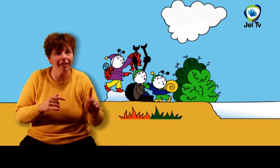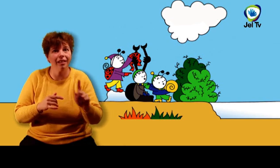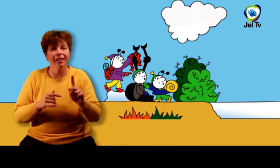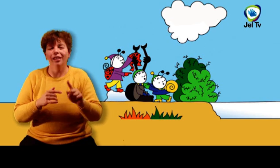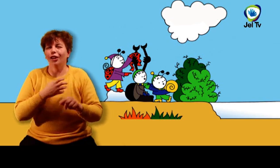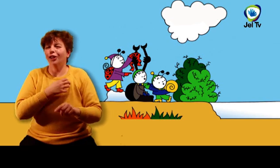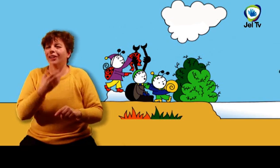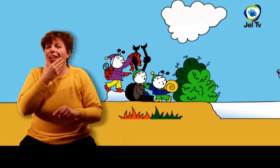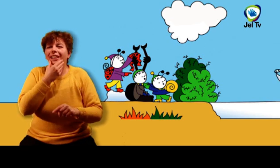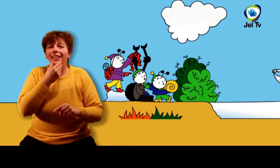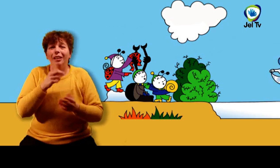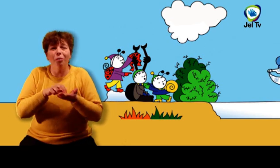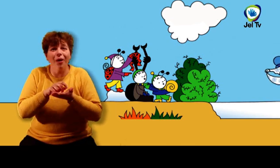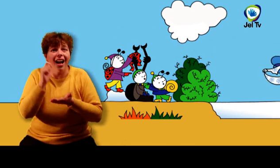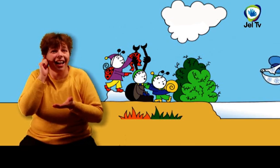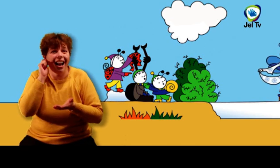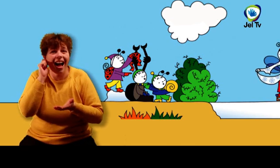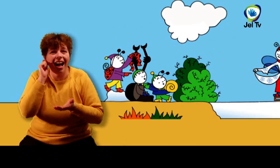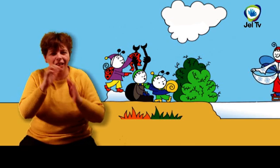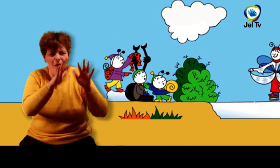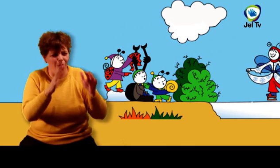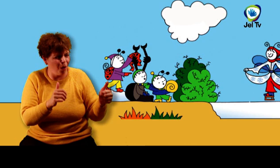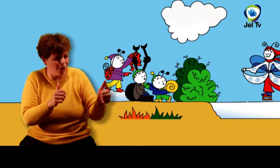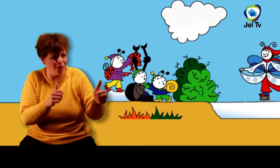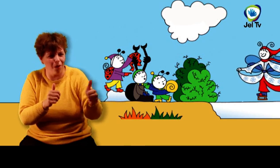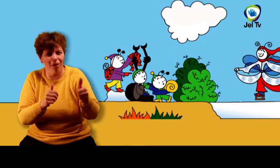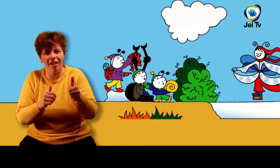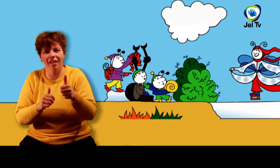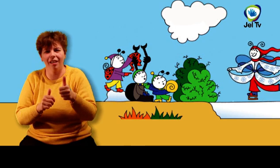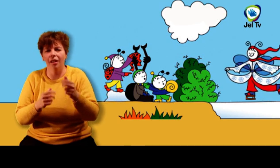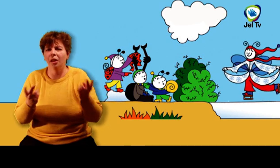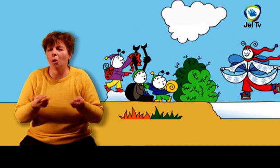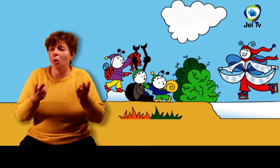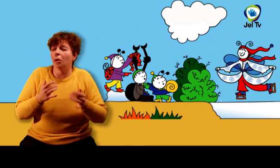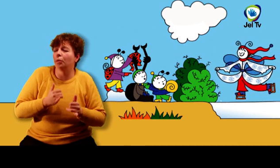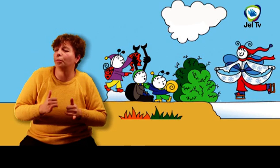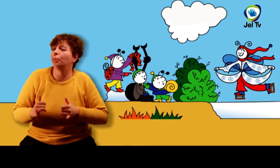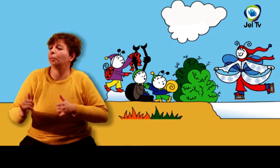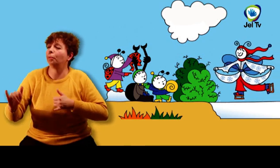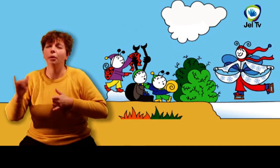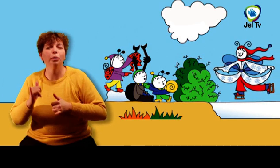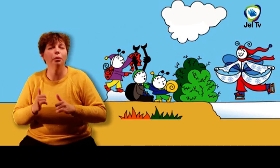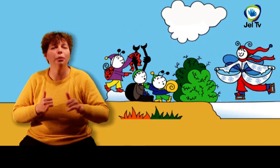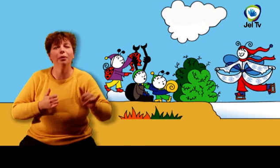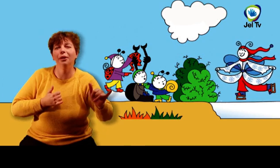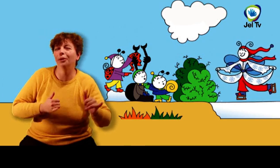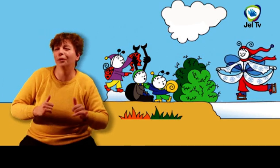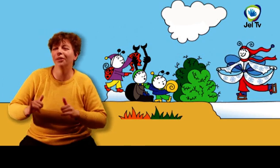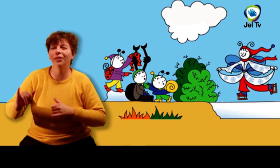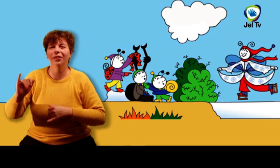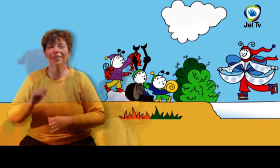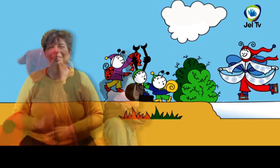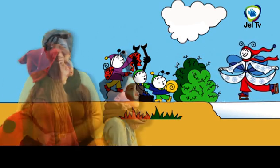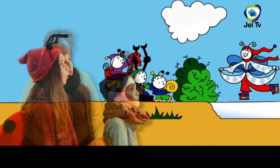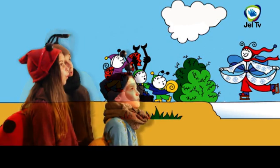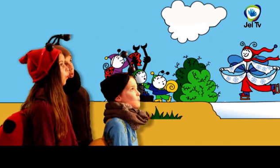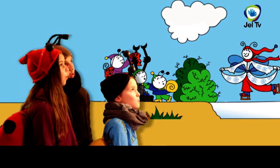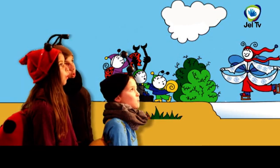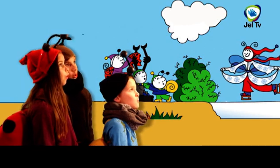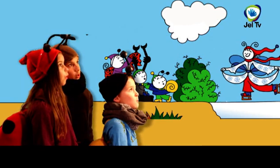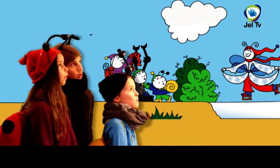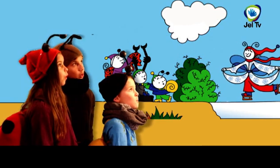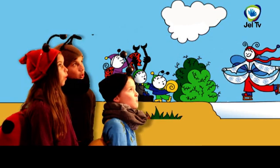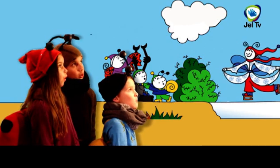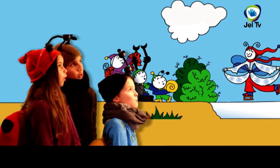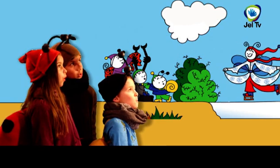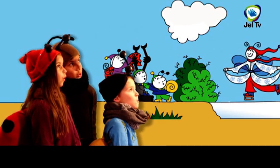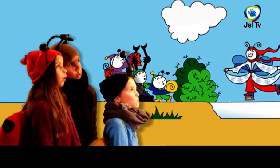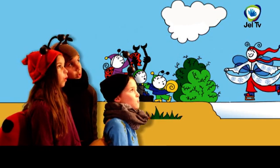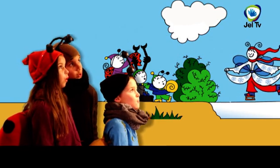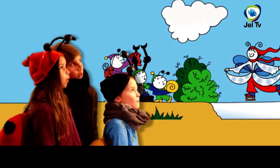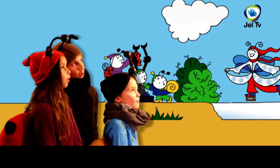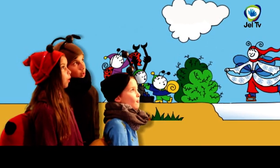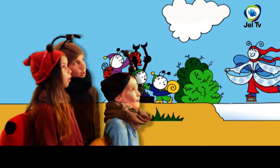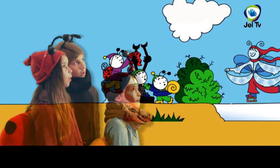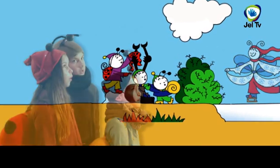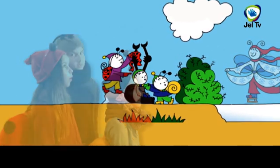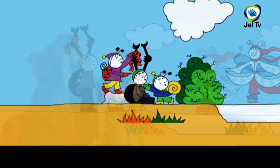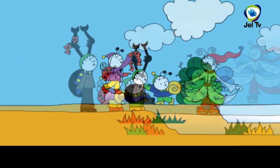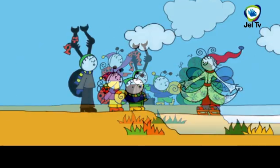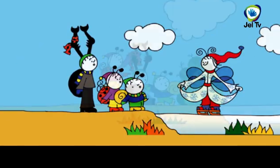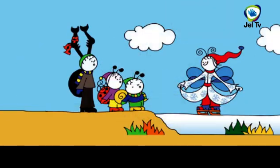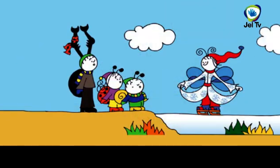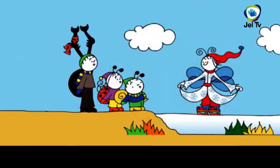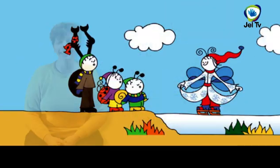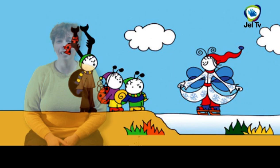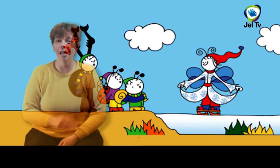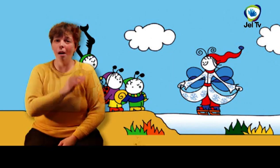Ám ekkor egy csodaszép bogárlány siklott elő a bokor mögül. Olyan könnyéden csúszott a jégen, mintha súlytalan volna!